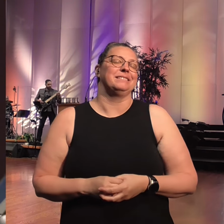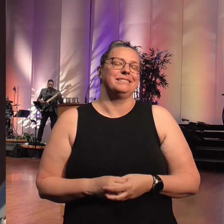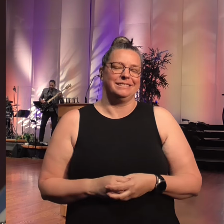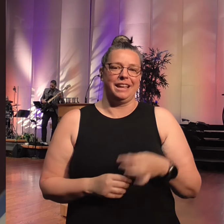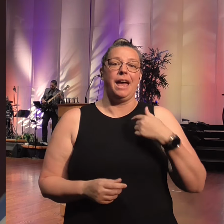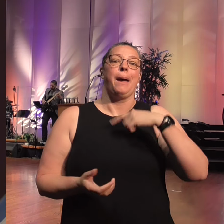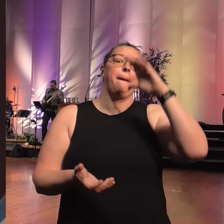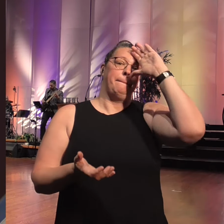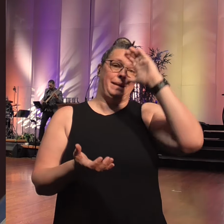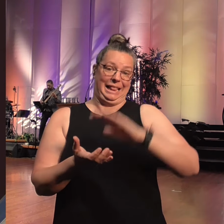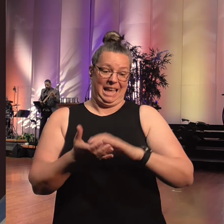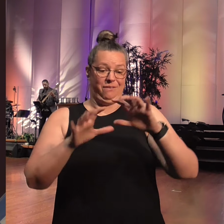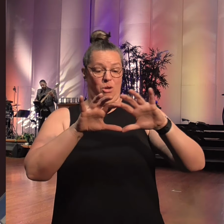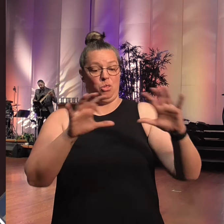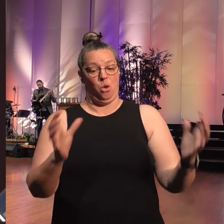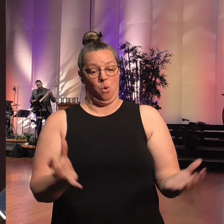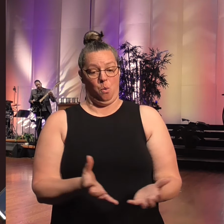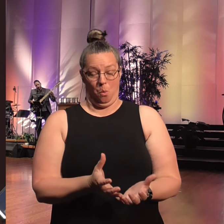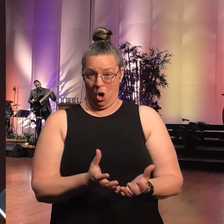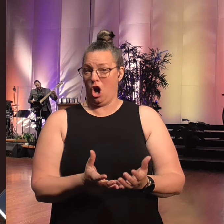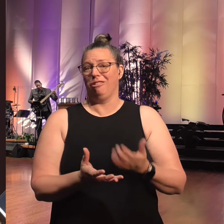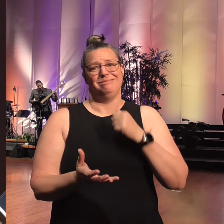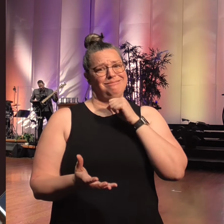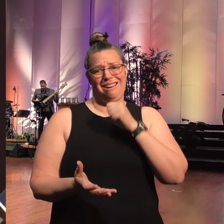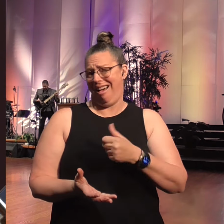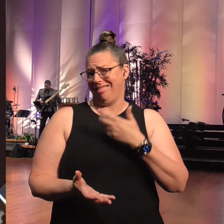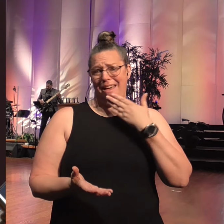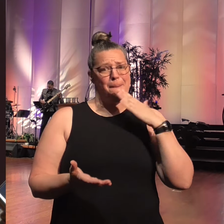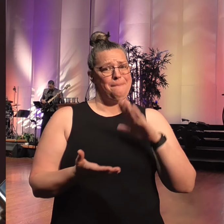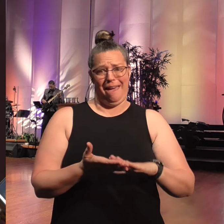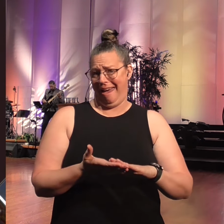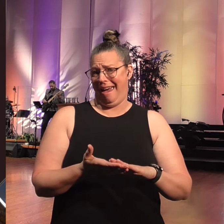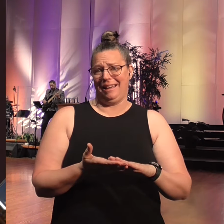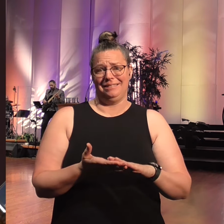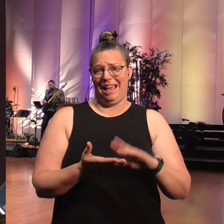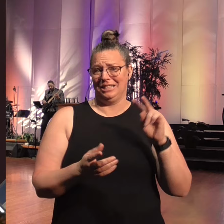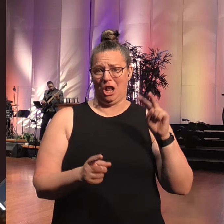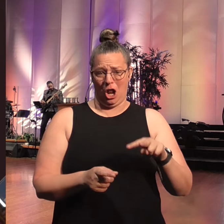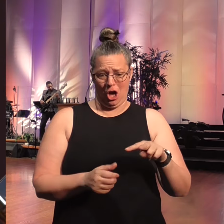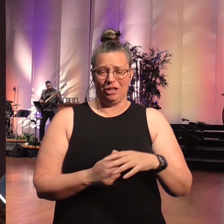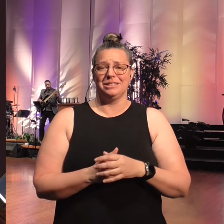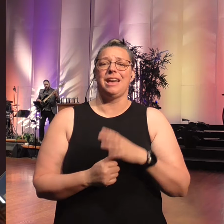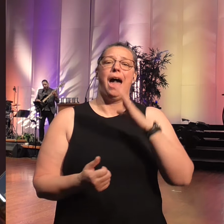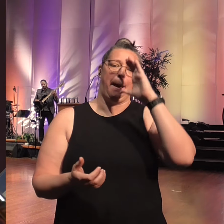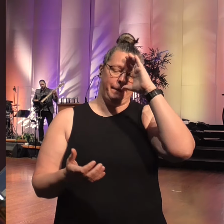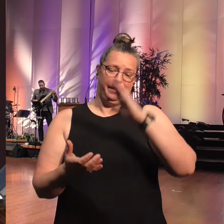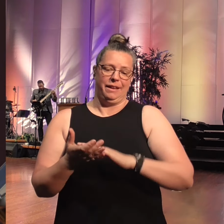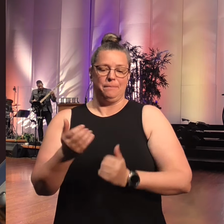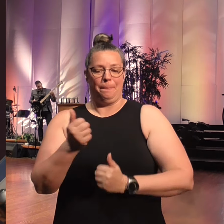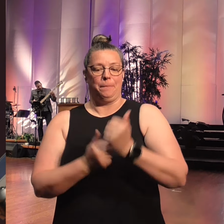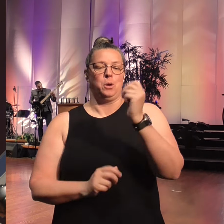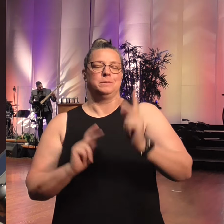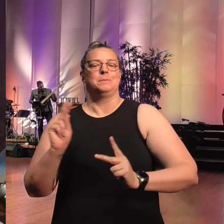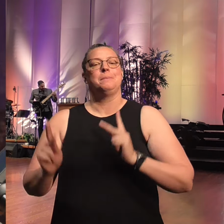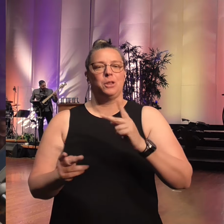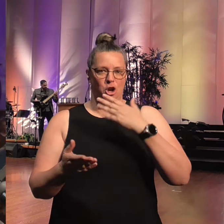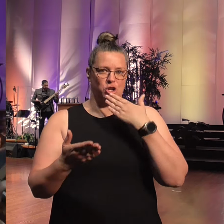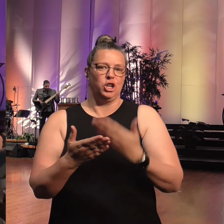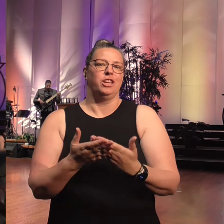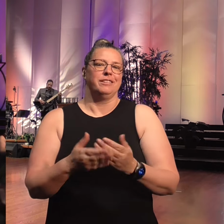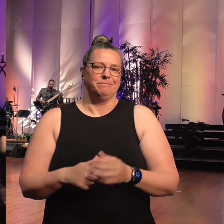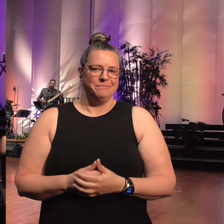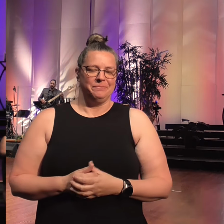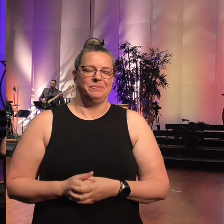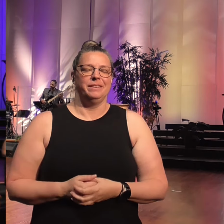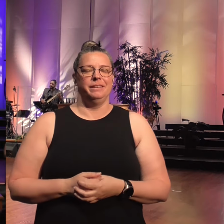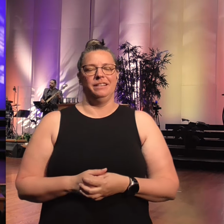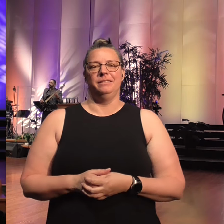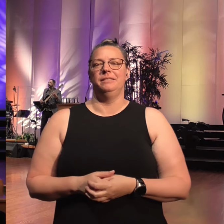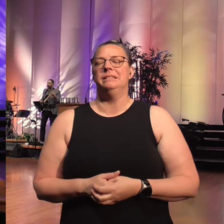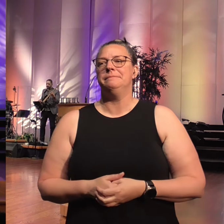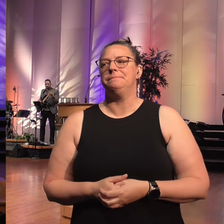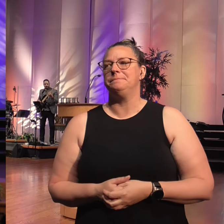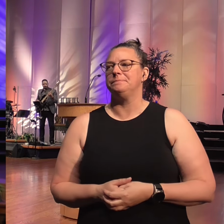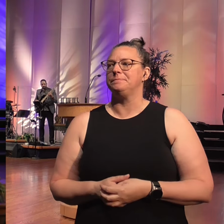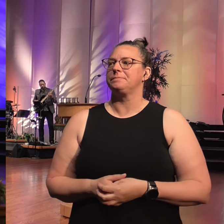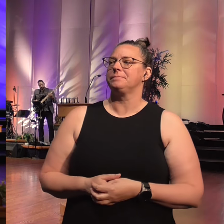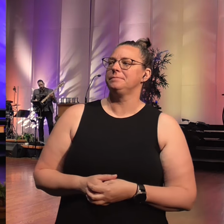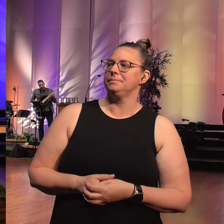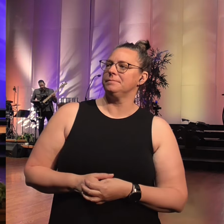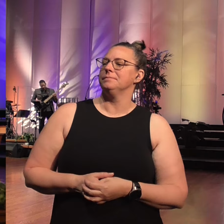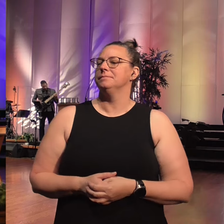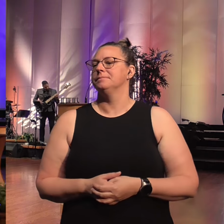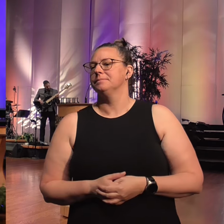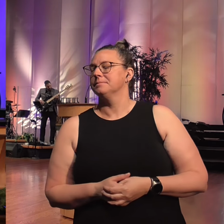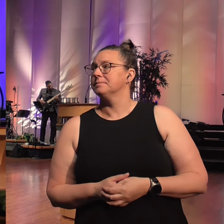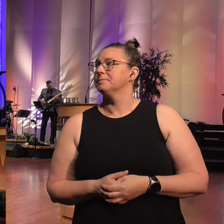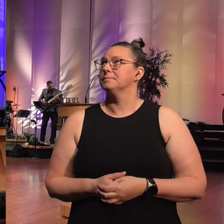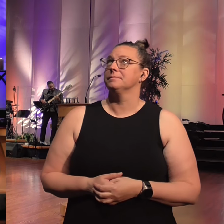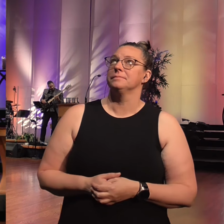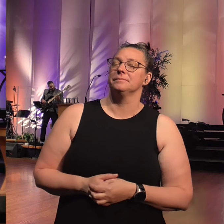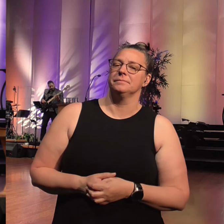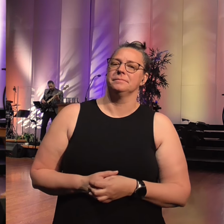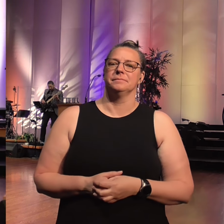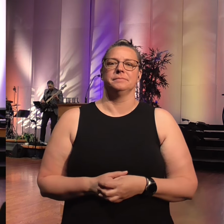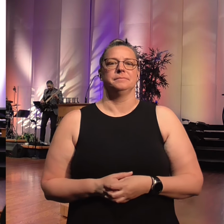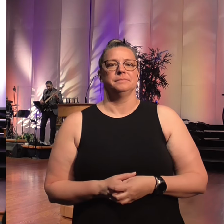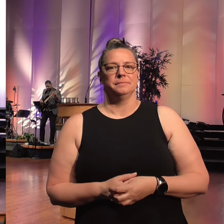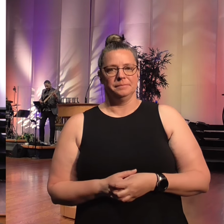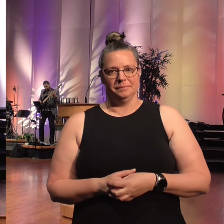Creo que este mundo no es ni la mitad de malo de lo que parece Creo que la mayoría de las personas son buenas